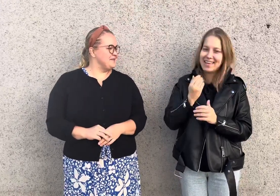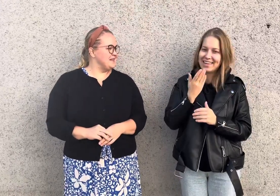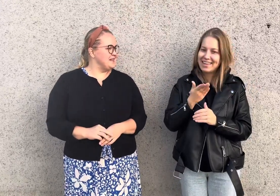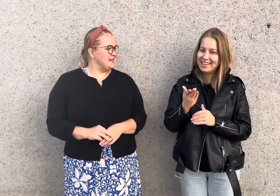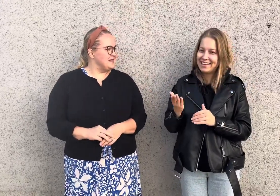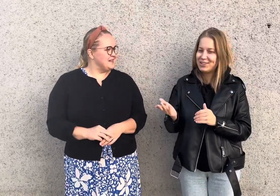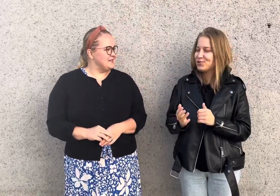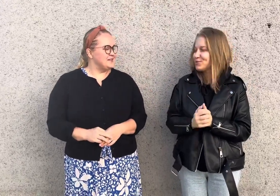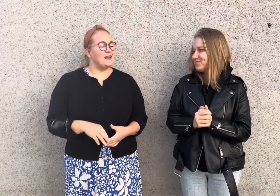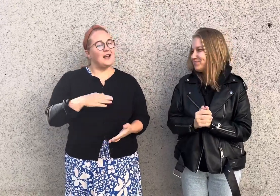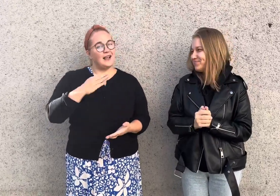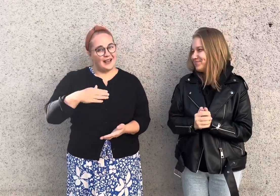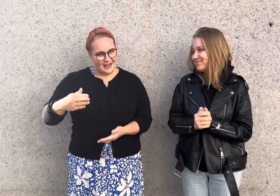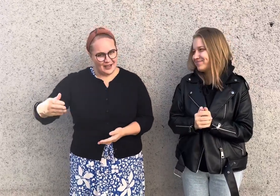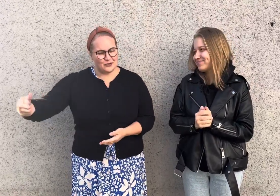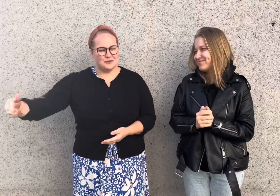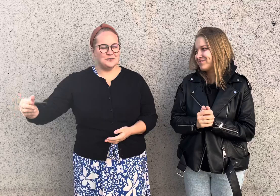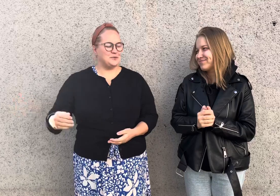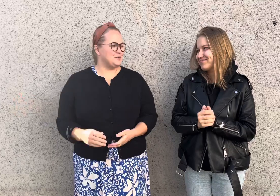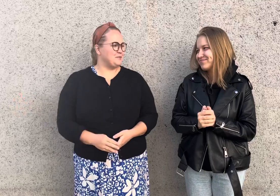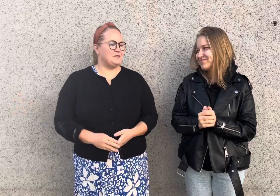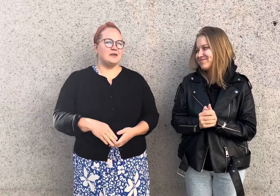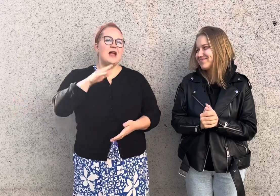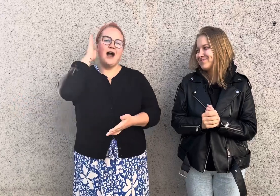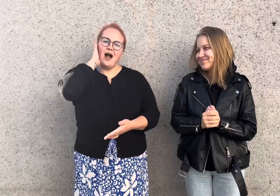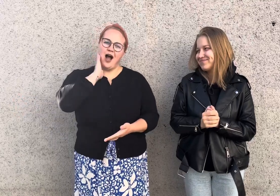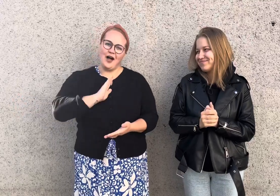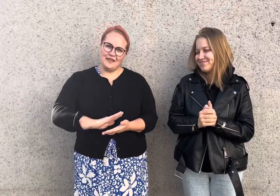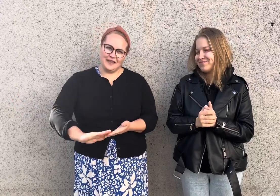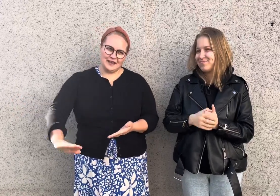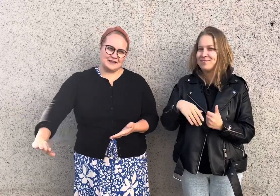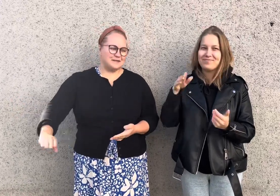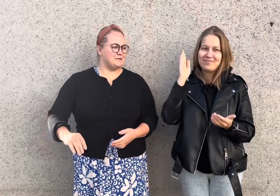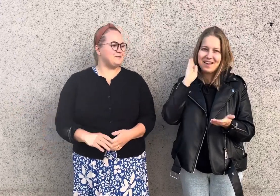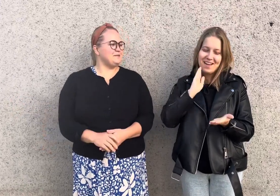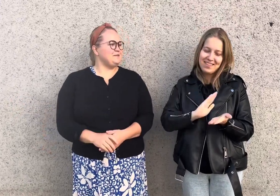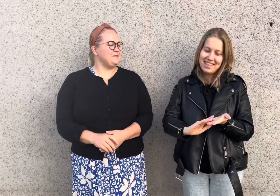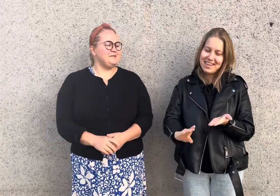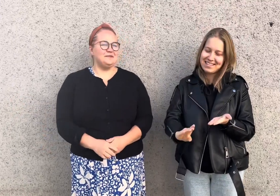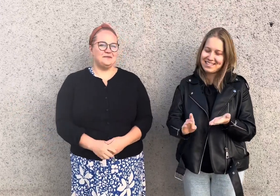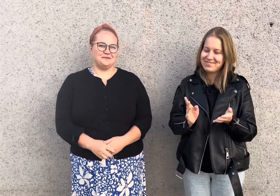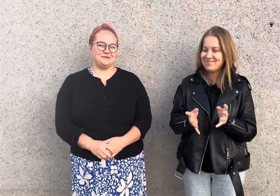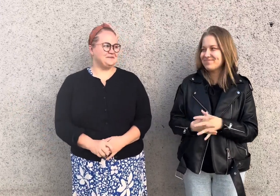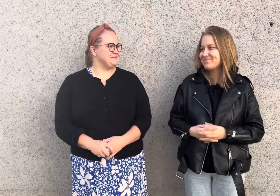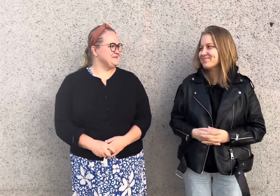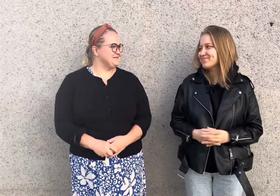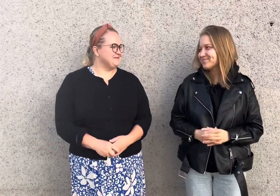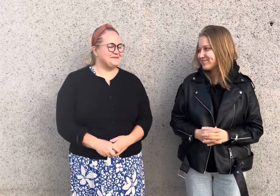Kiitos Anteeksi